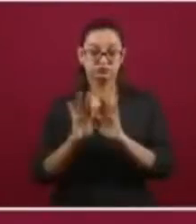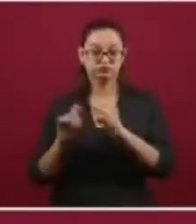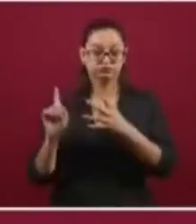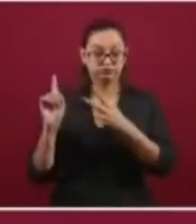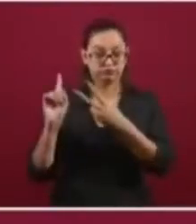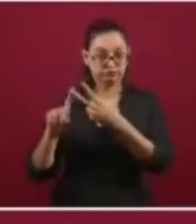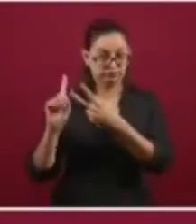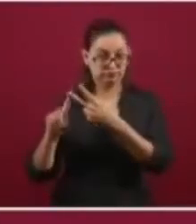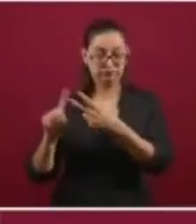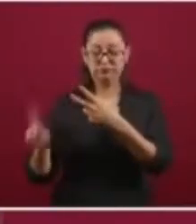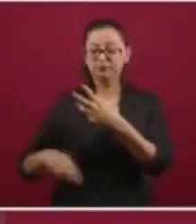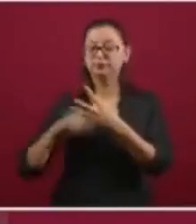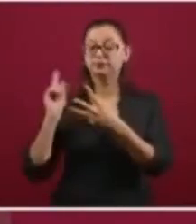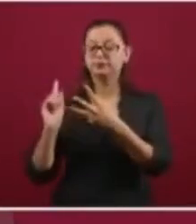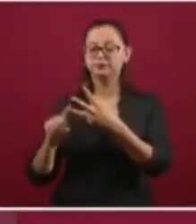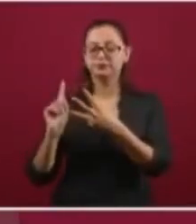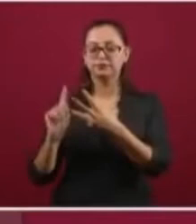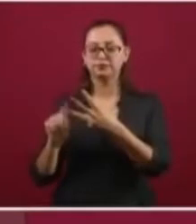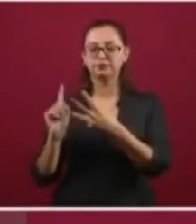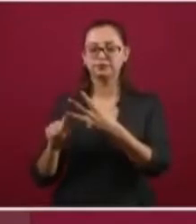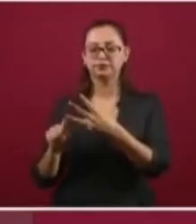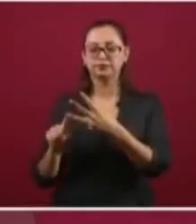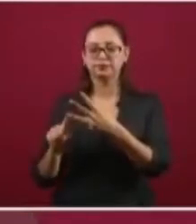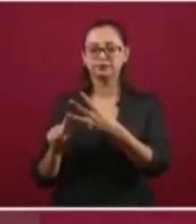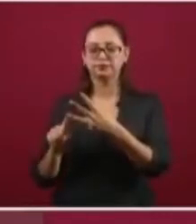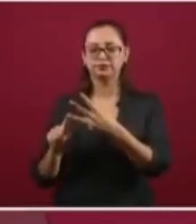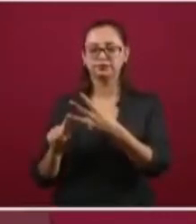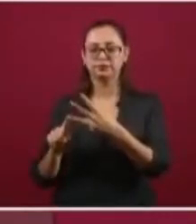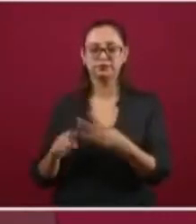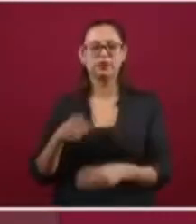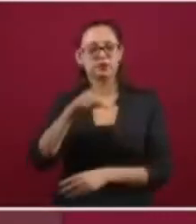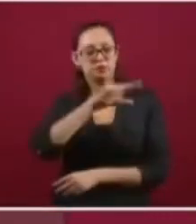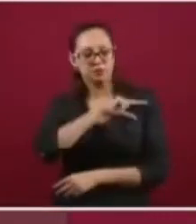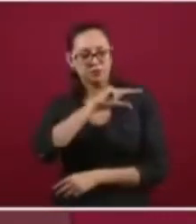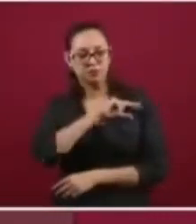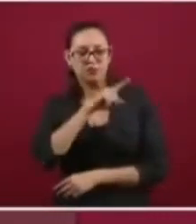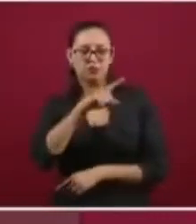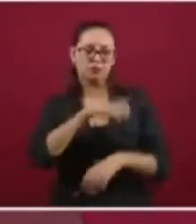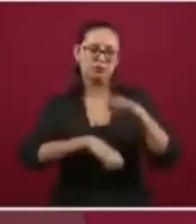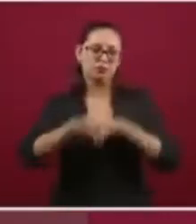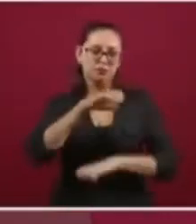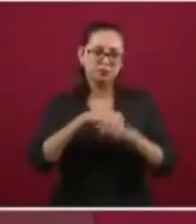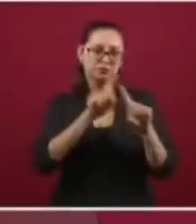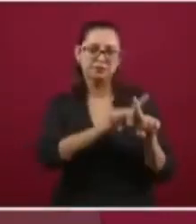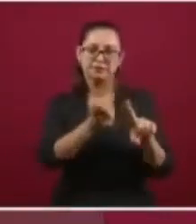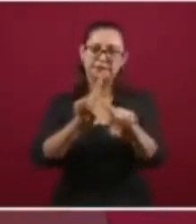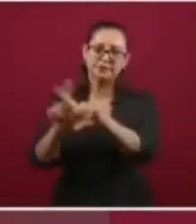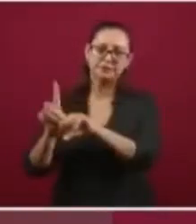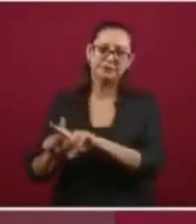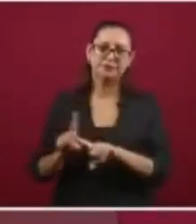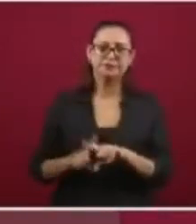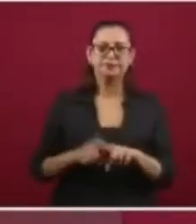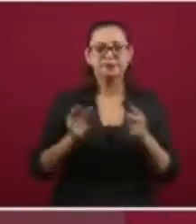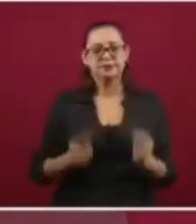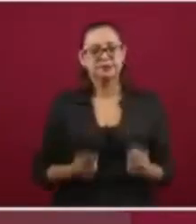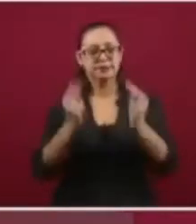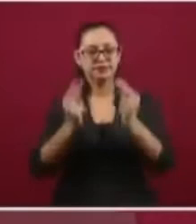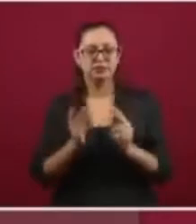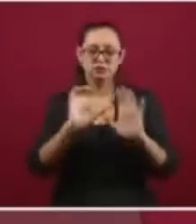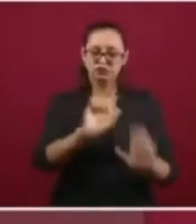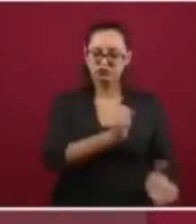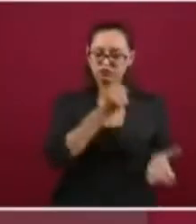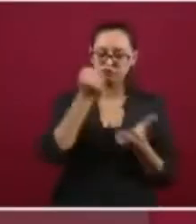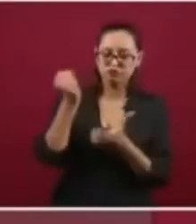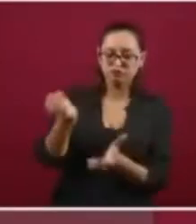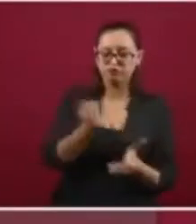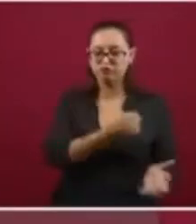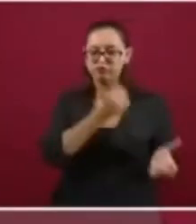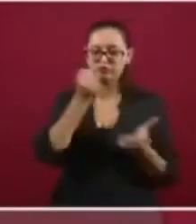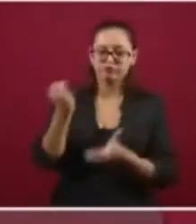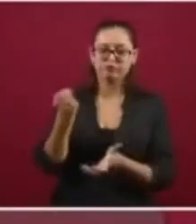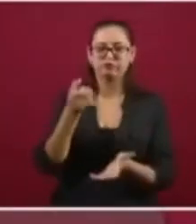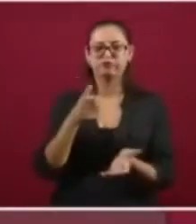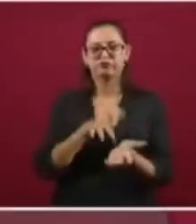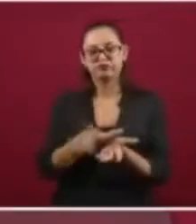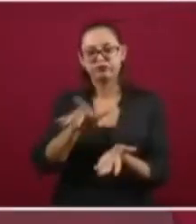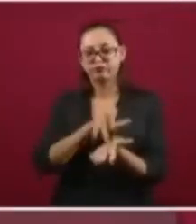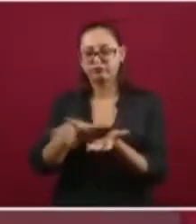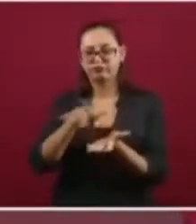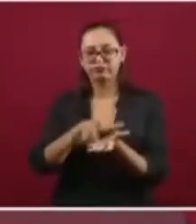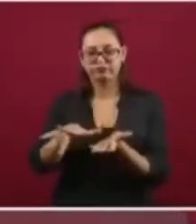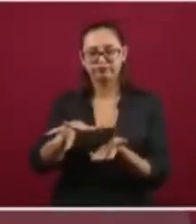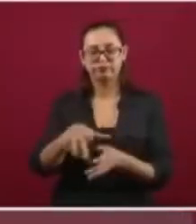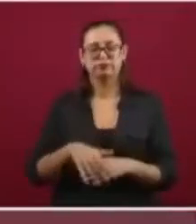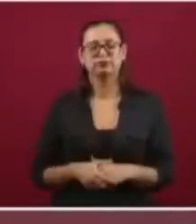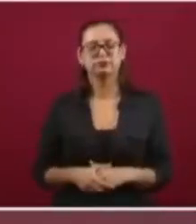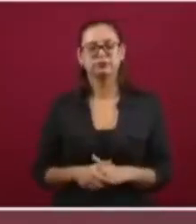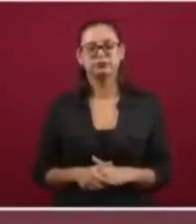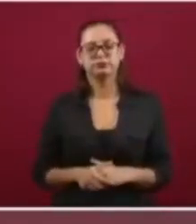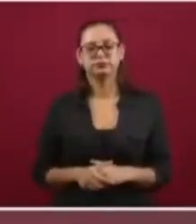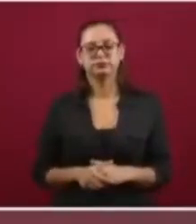Un tercer elemento es lo que invierte la iniciativa privada, los negocios que abre el empresario